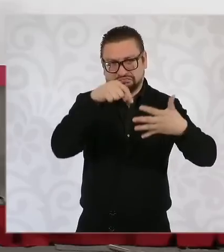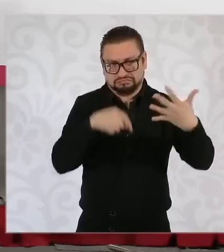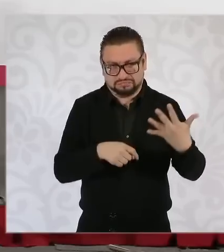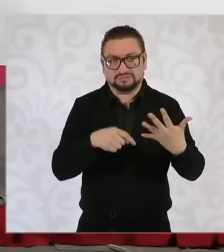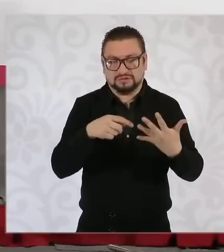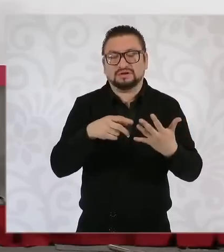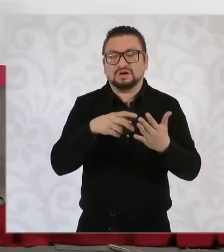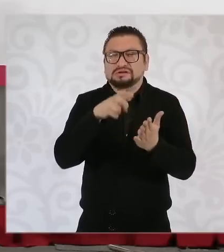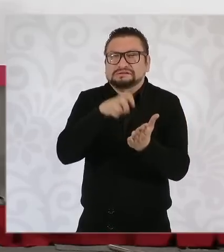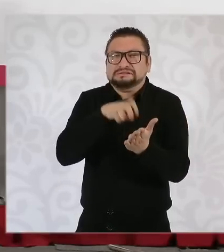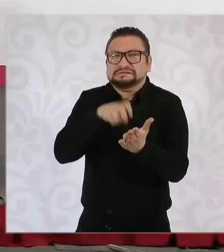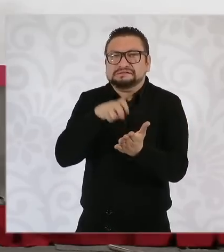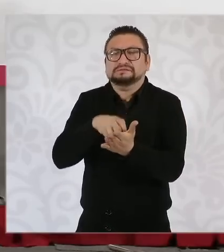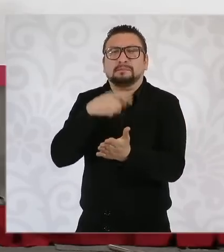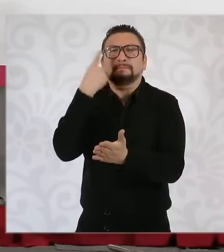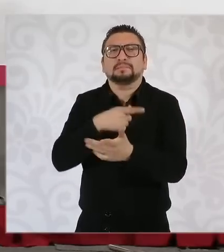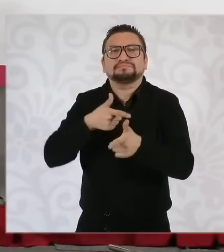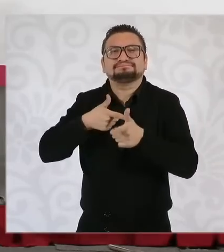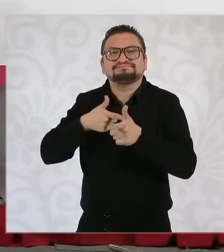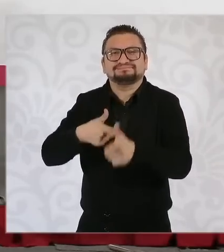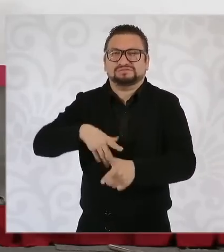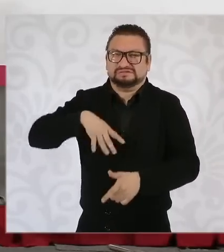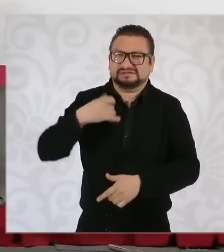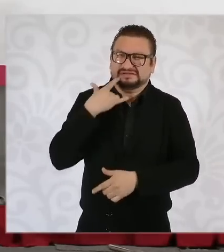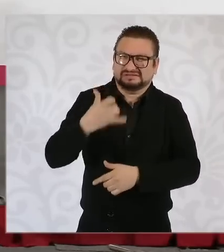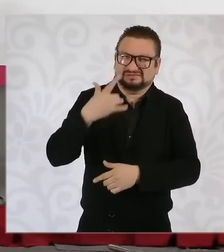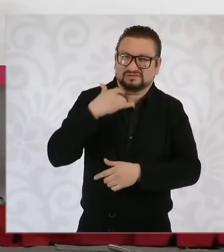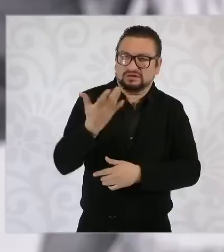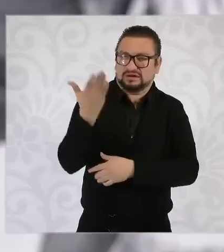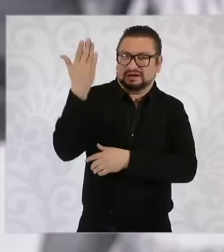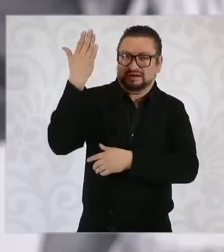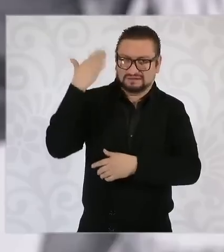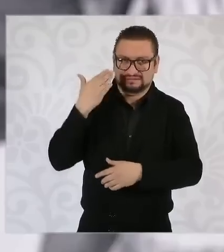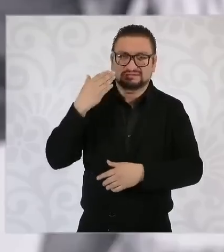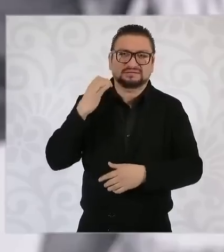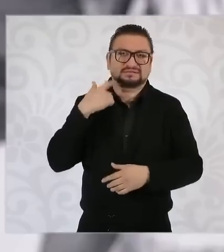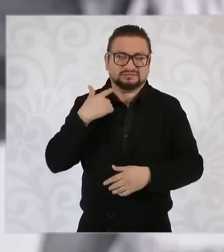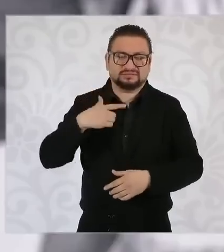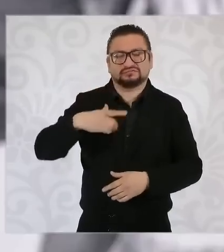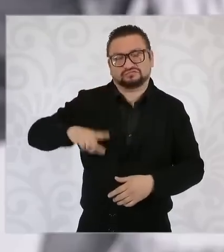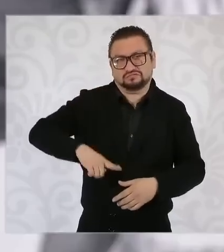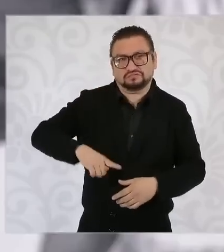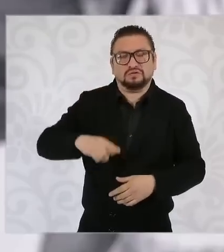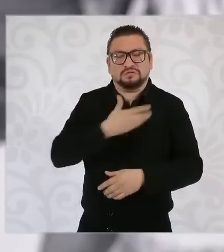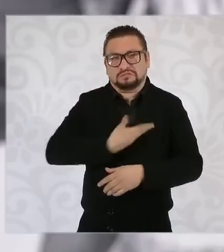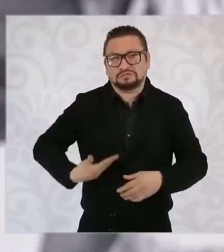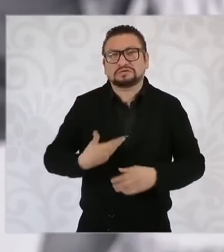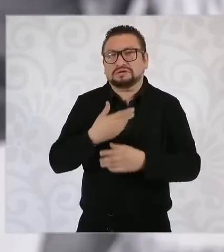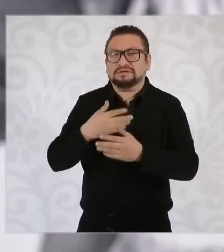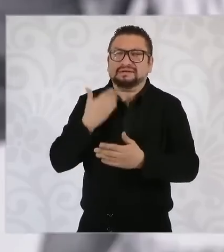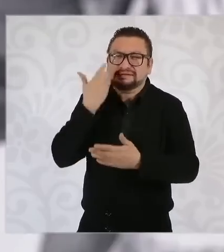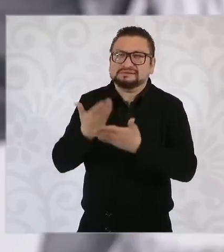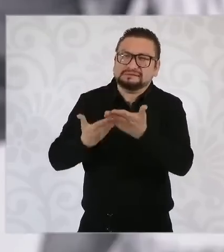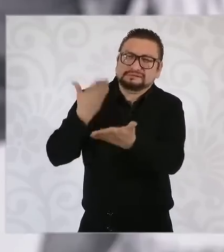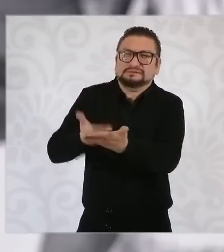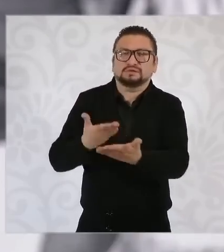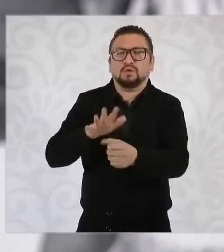dan continuidad a los esfuerzos iniciados en la administración pasada cuyo objetivo es recuperar